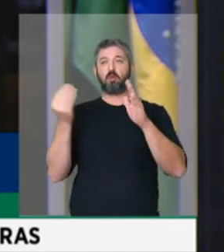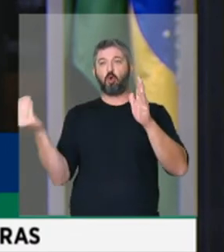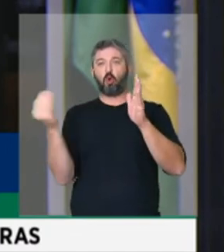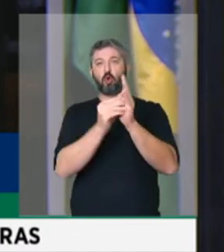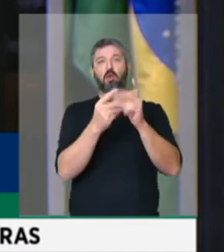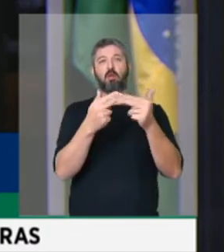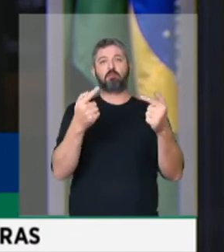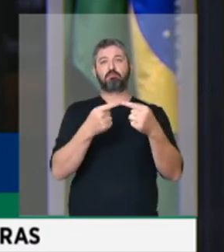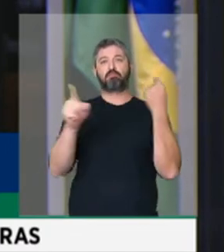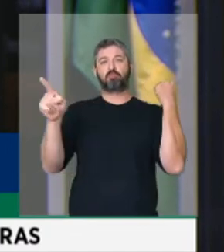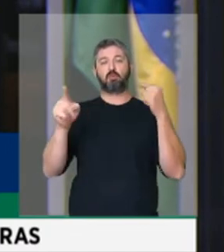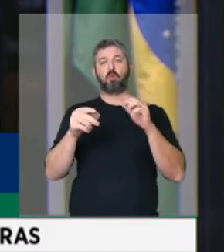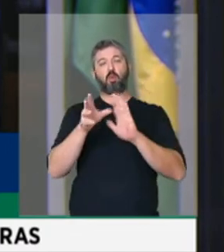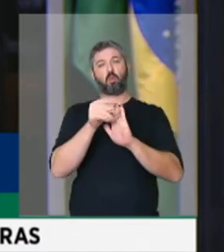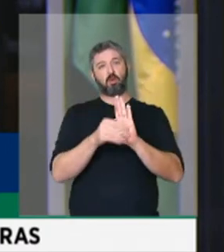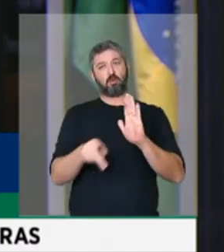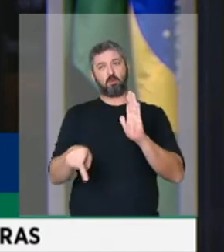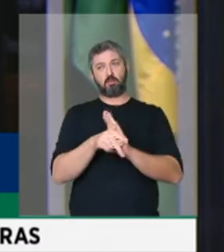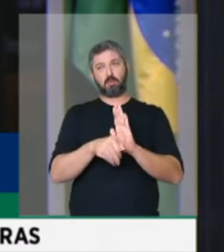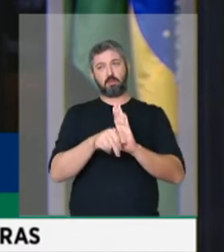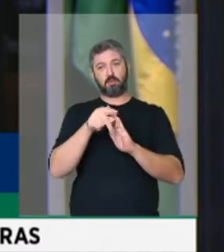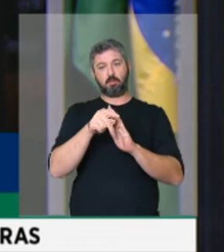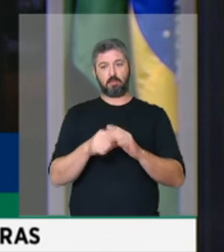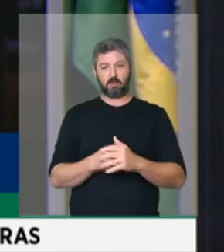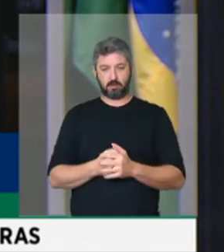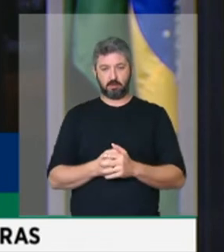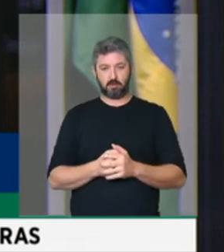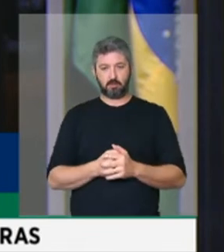PODEM-- [INTERRUPÇÃO NO ÁUDIO] CONTEÚDO ORIGINAL DA MEDIDA PROVISÓRIA POR MEIO DE EMENDAS PARLAMENTARES. SÃO AS